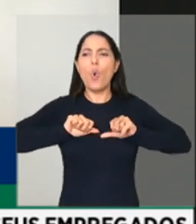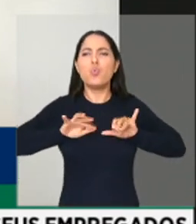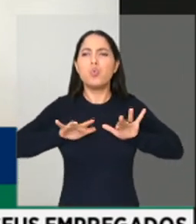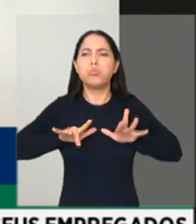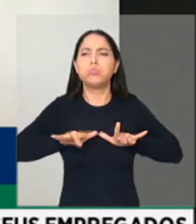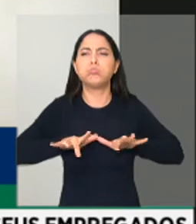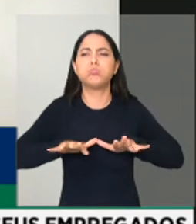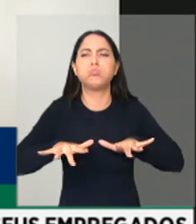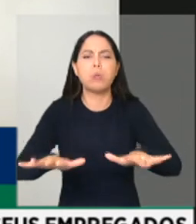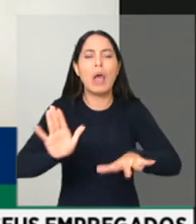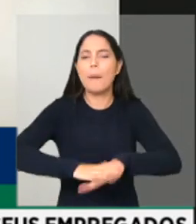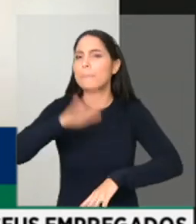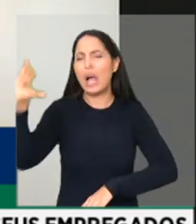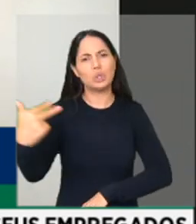PANDEMIA AINDA DO TAMANHO QUE ELA É PORQUE NÓS LÍDERES,